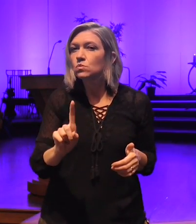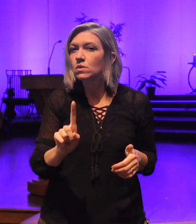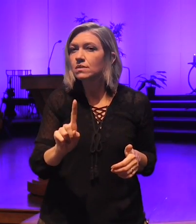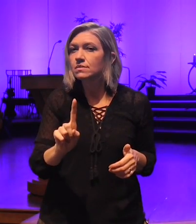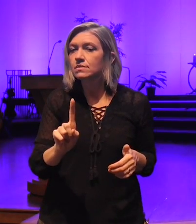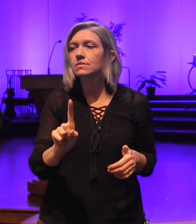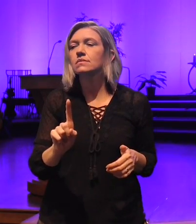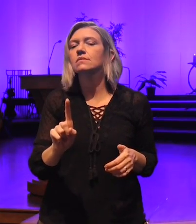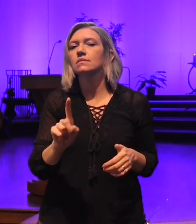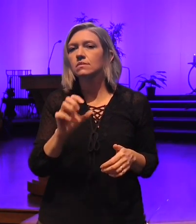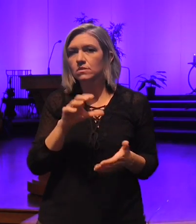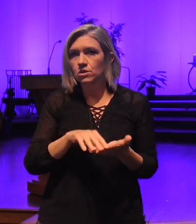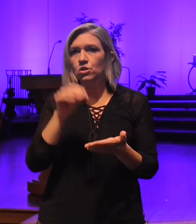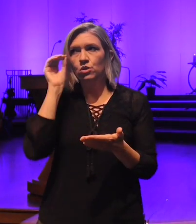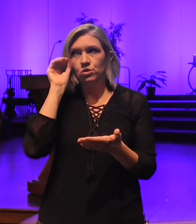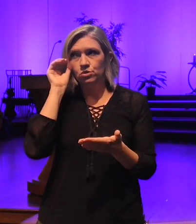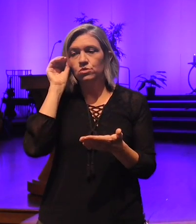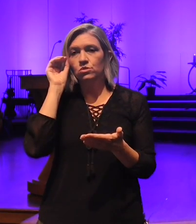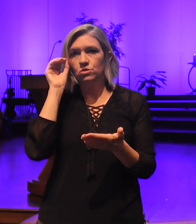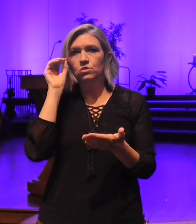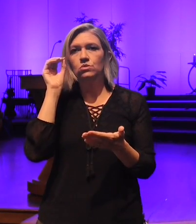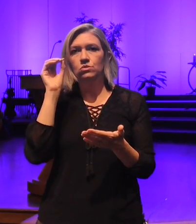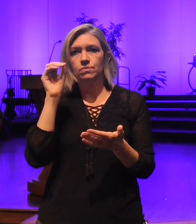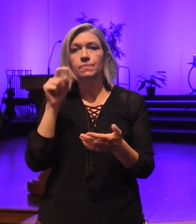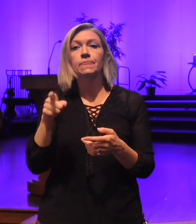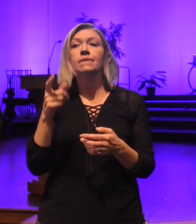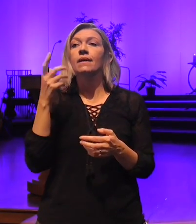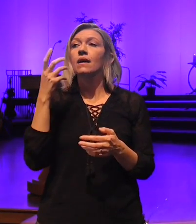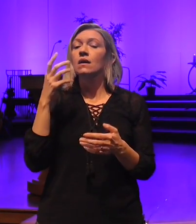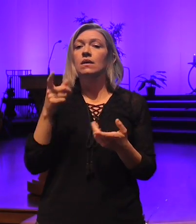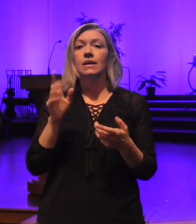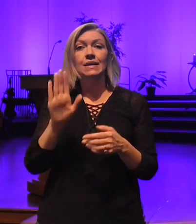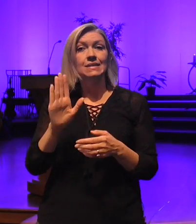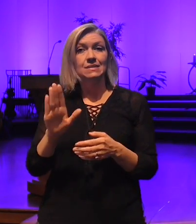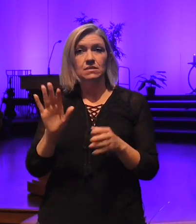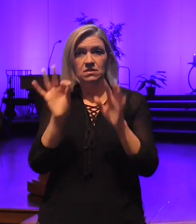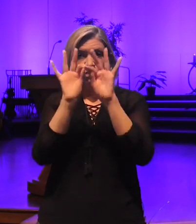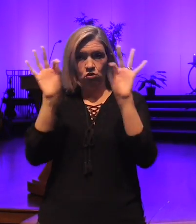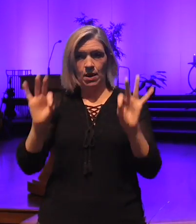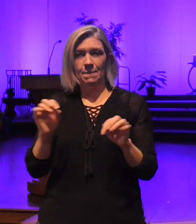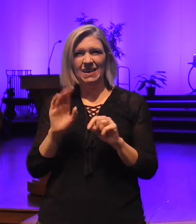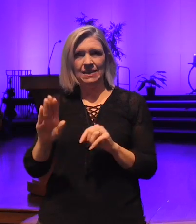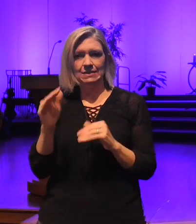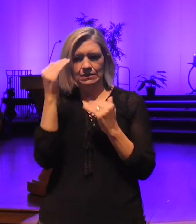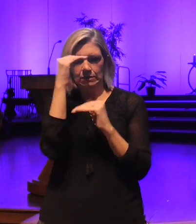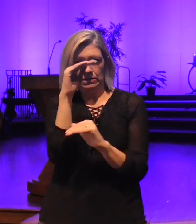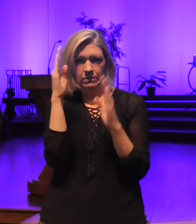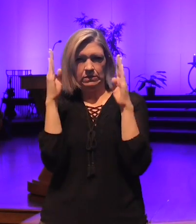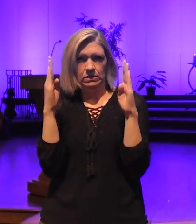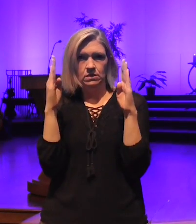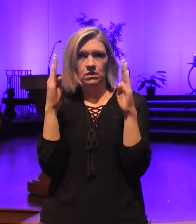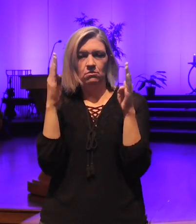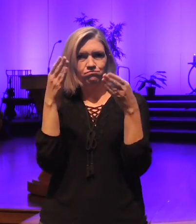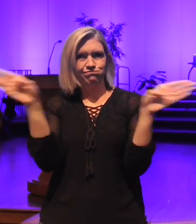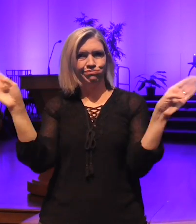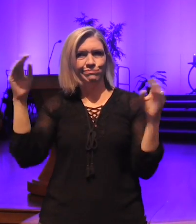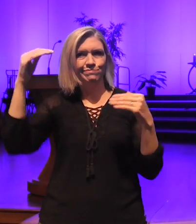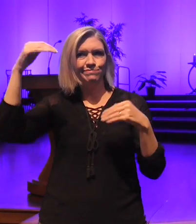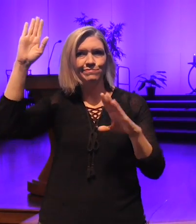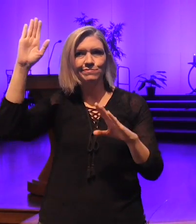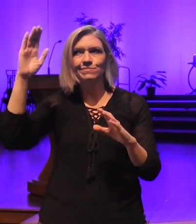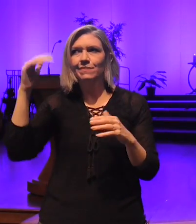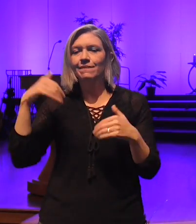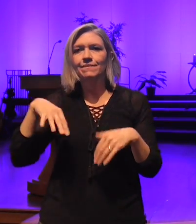aprendió que salió de su marco de referencia hacia las posibilidades y aprendió a leer y Escribí